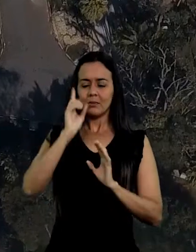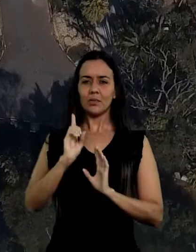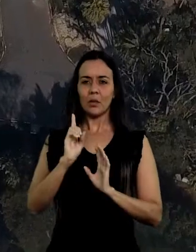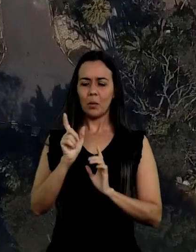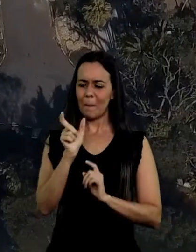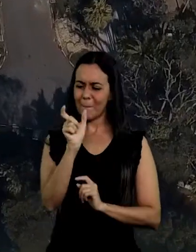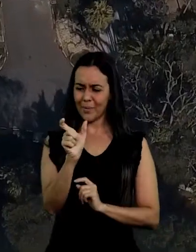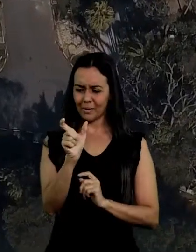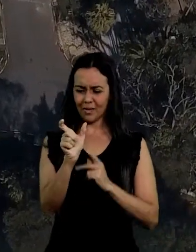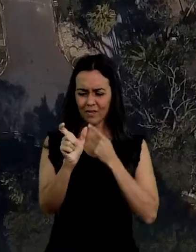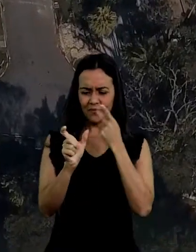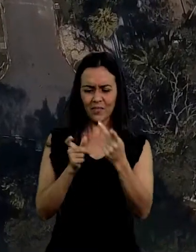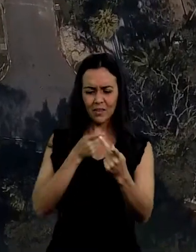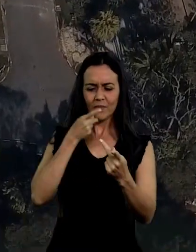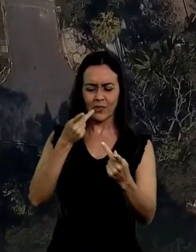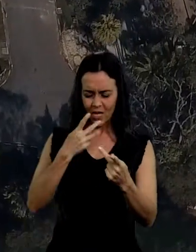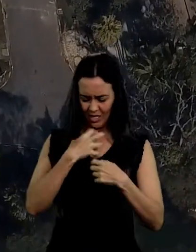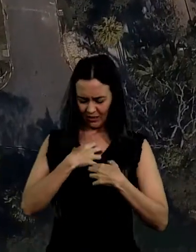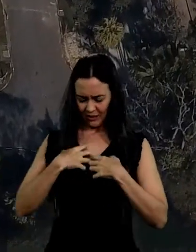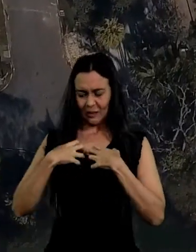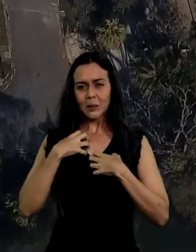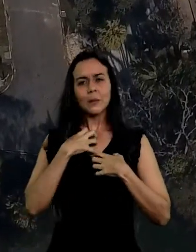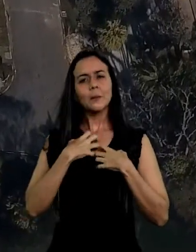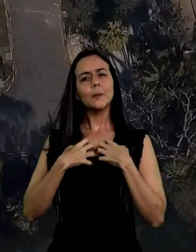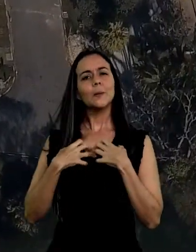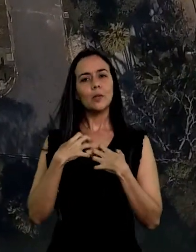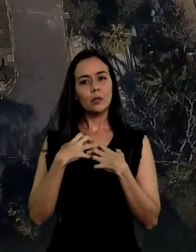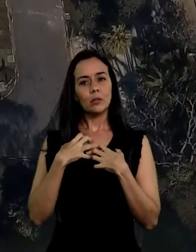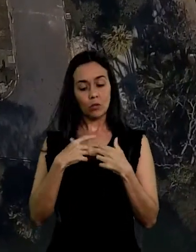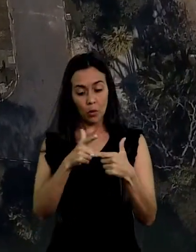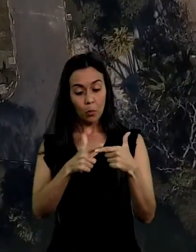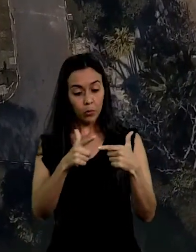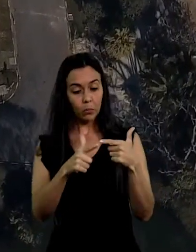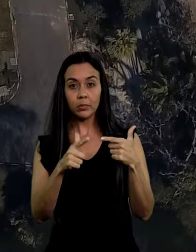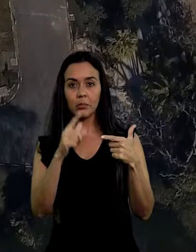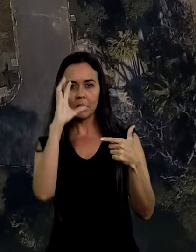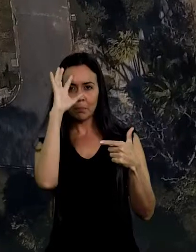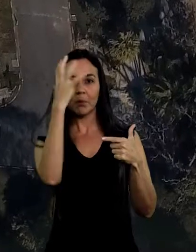para ver se com isso você gasta a angústia. Problemas a gente resolve,